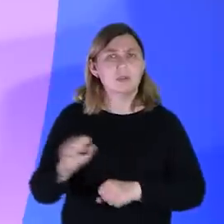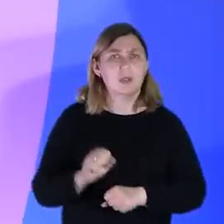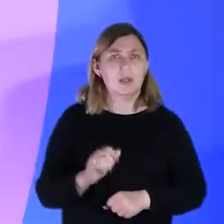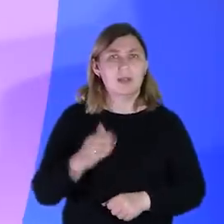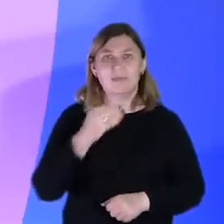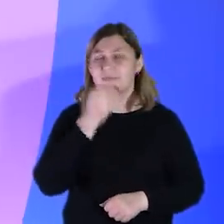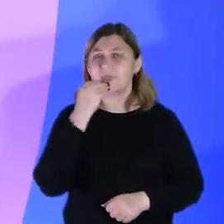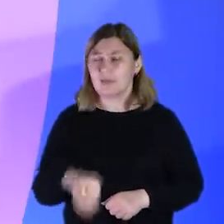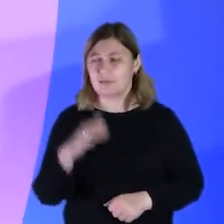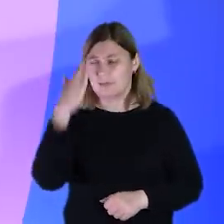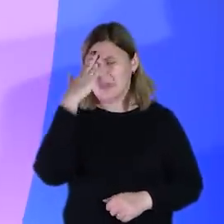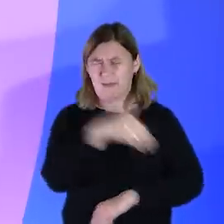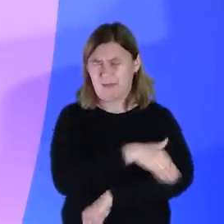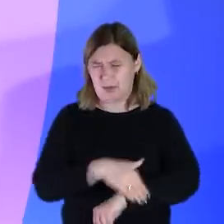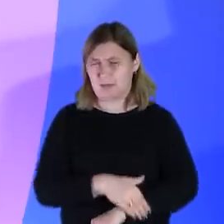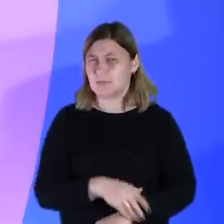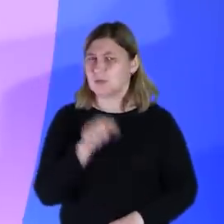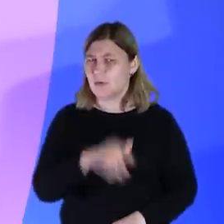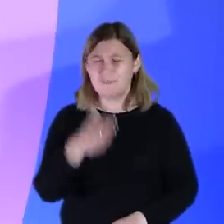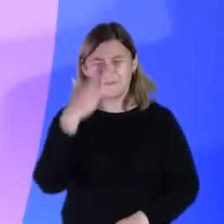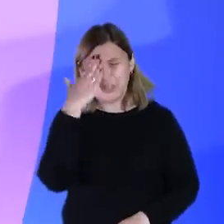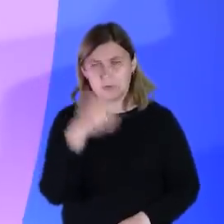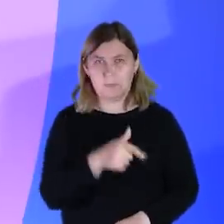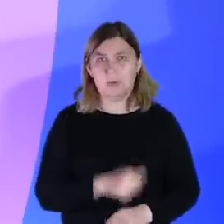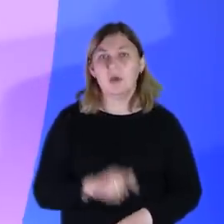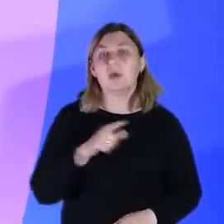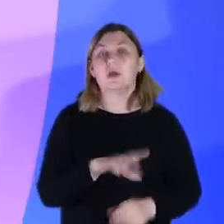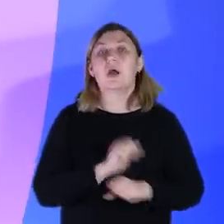granice. I to bezsprzecznie wiemy o tym, tak? Więc oni wiedzą, jakimi ścieżkami